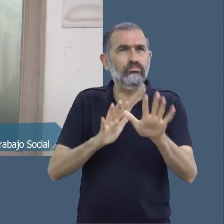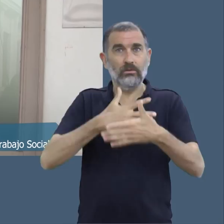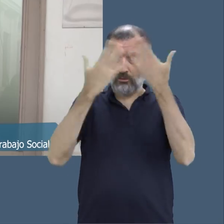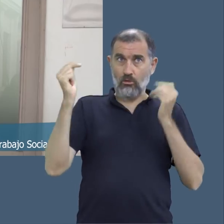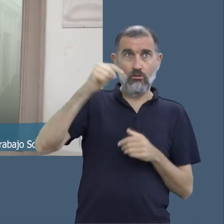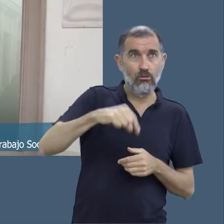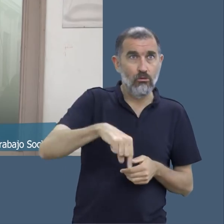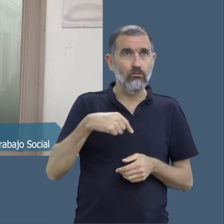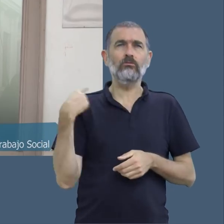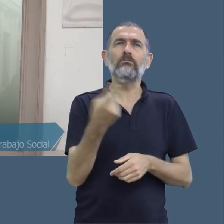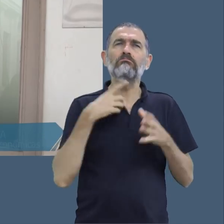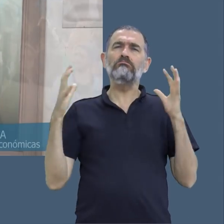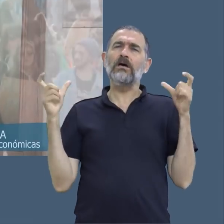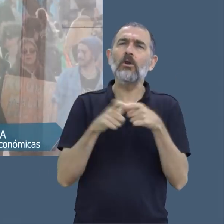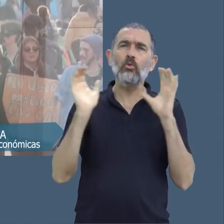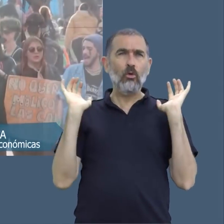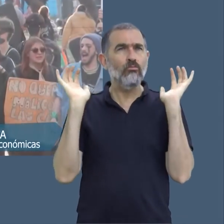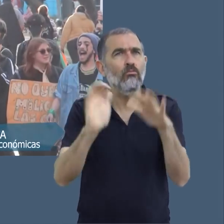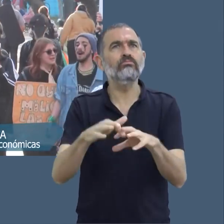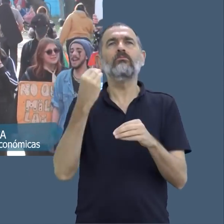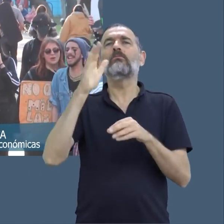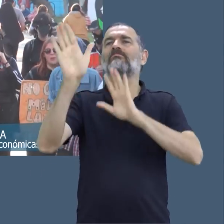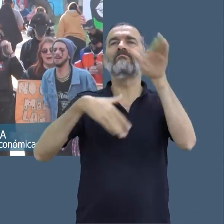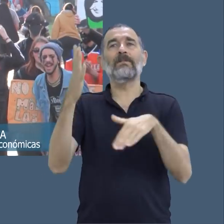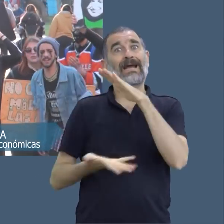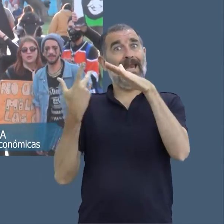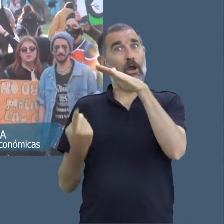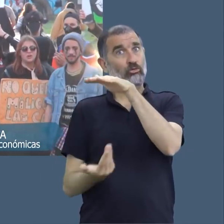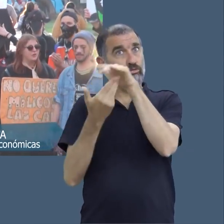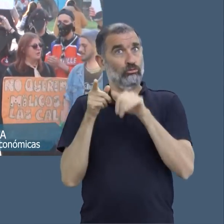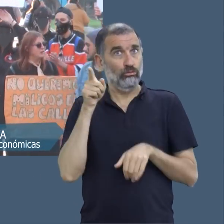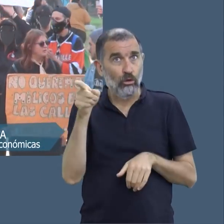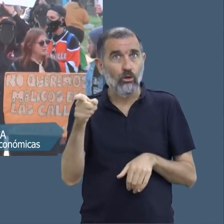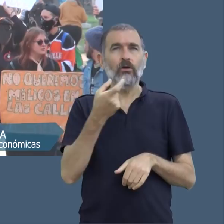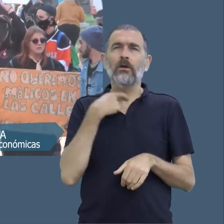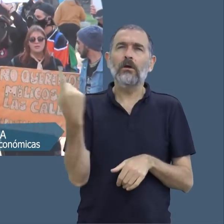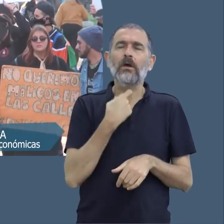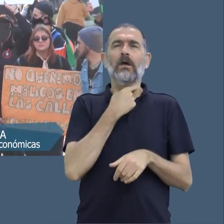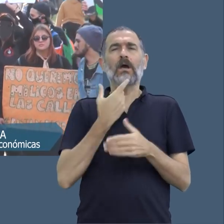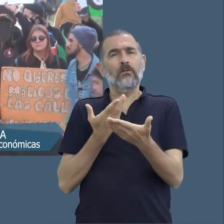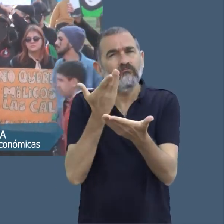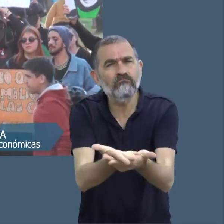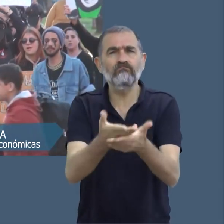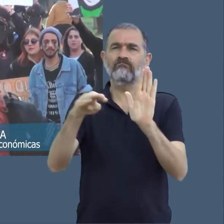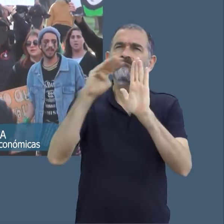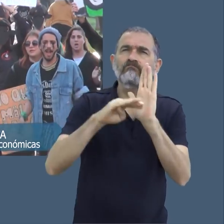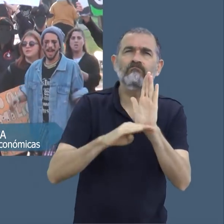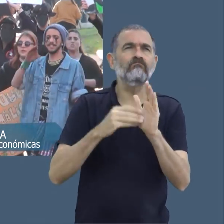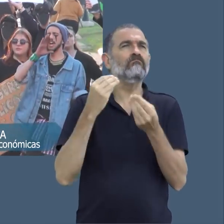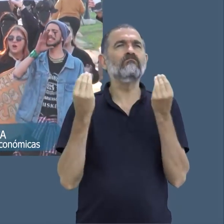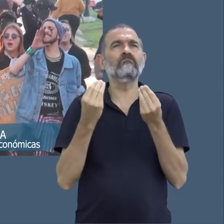el día de hoy a esta reunión donde está convocado el rector y queríamos, expresar